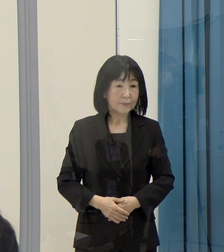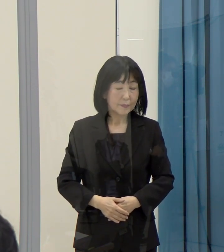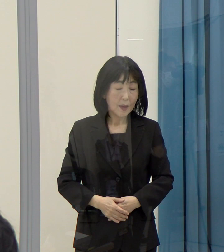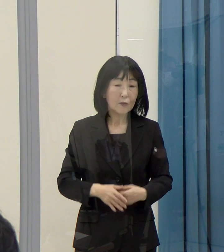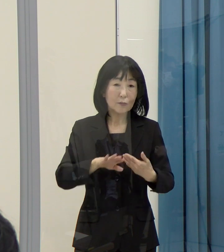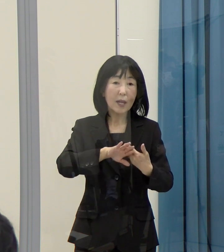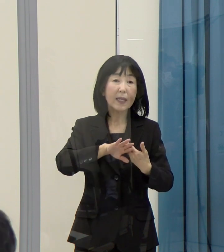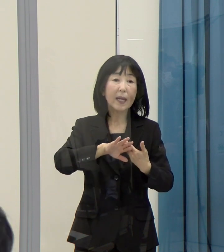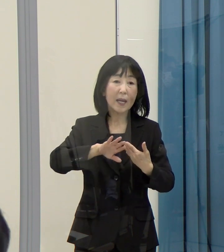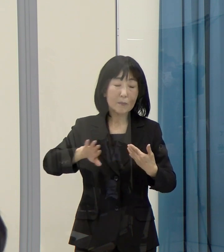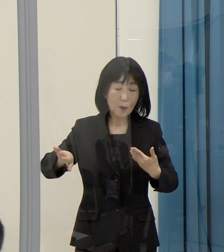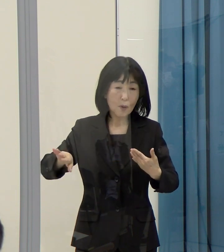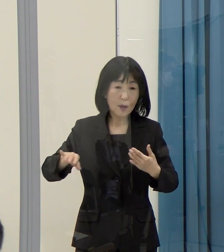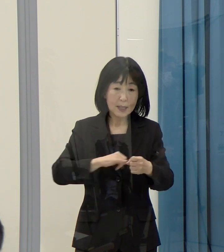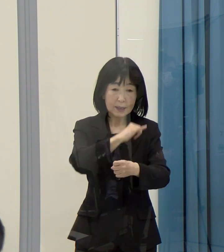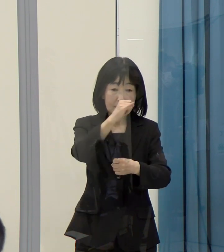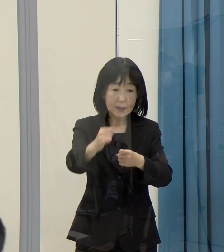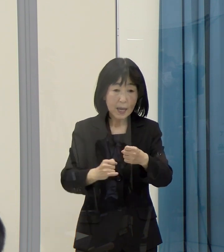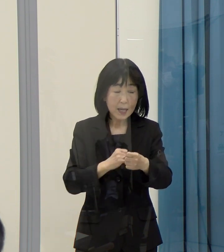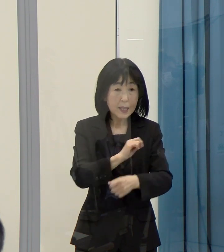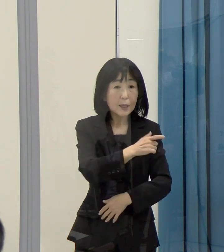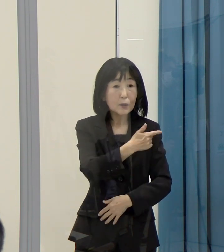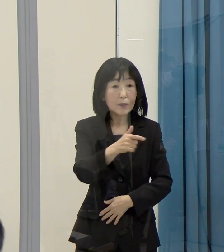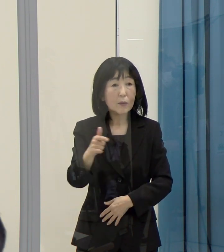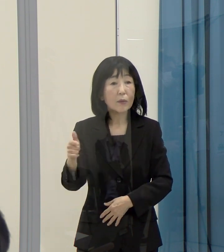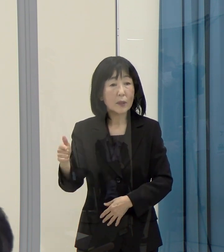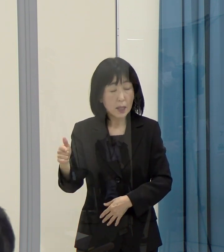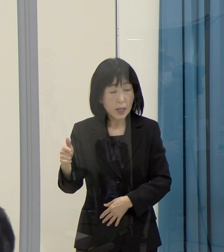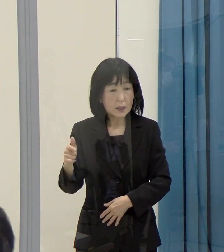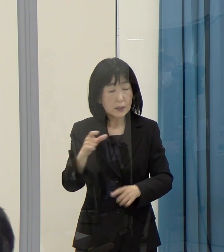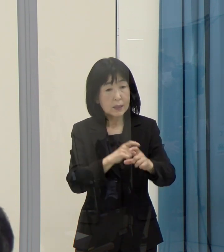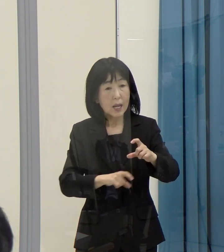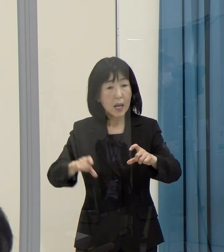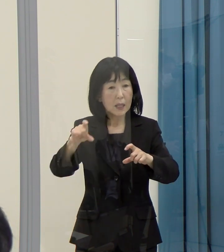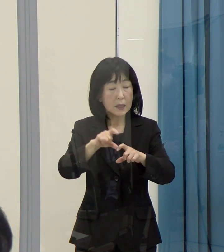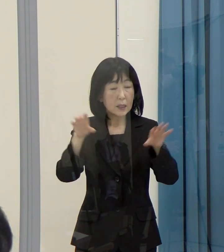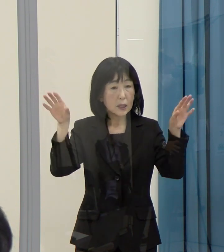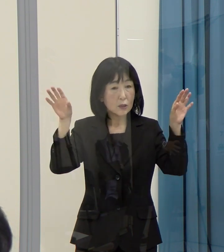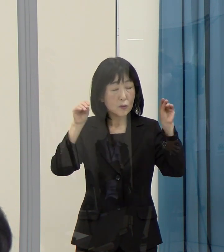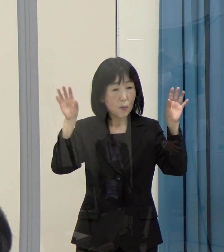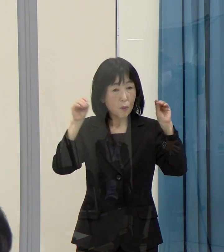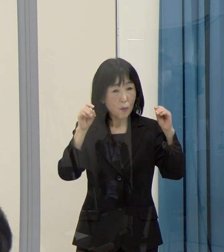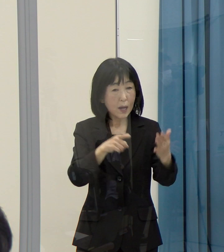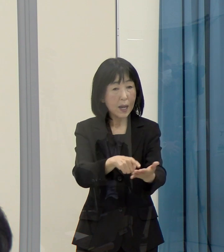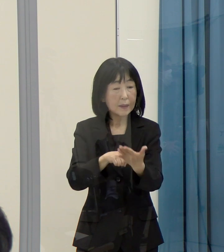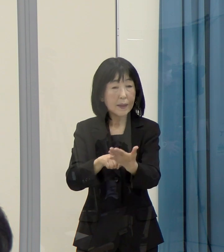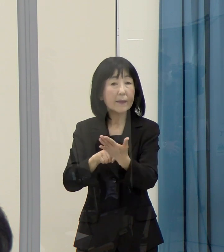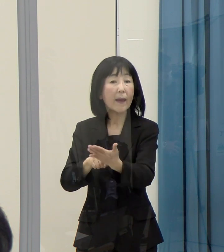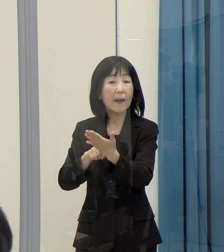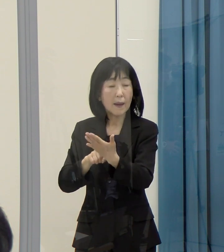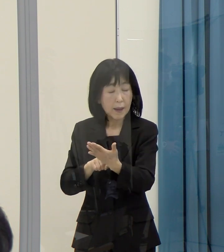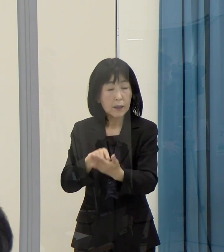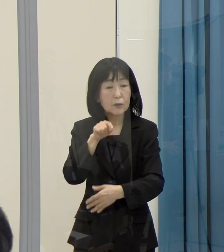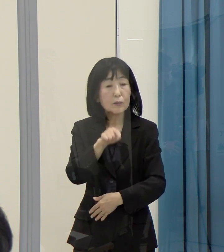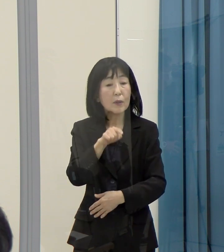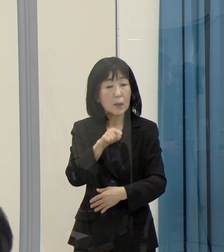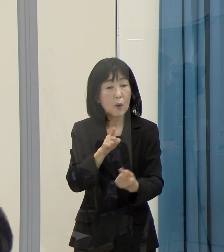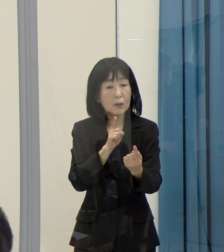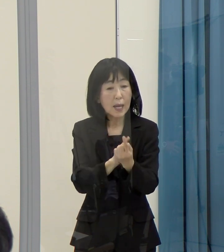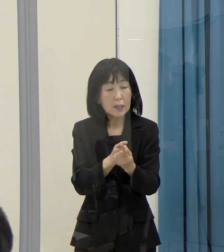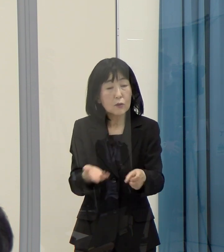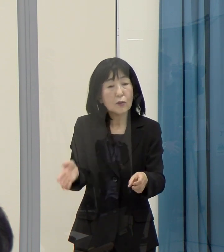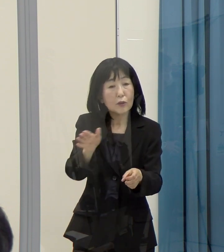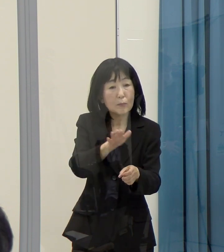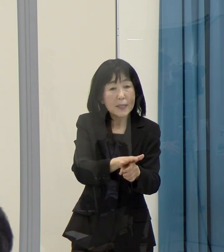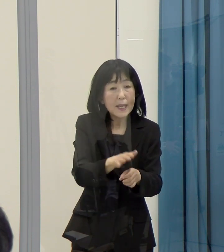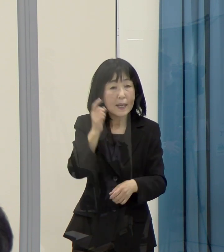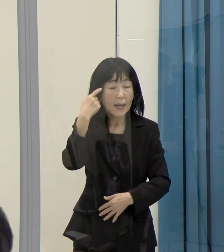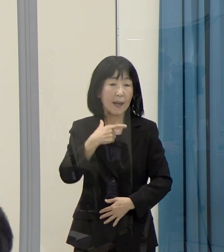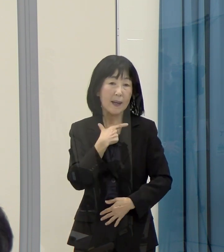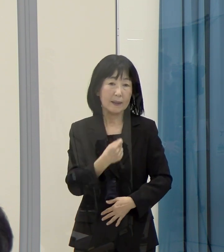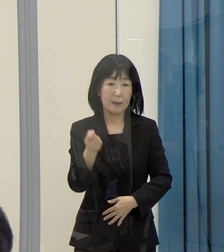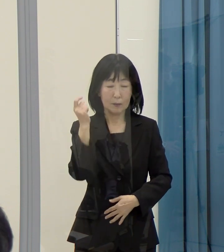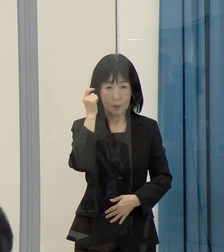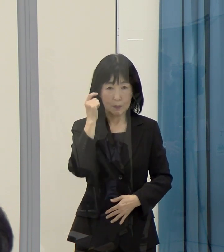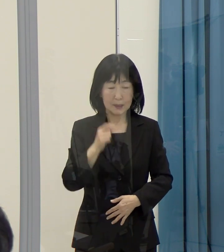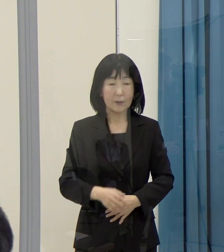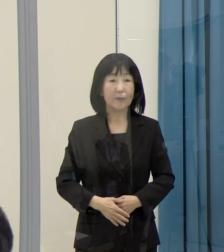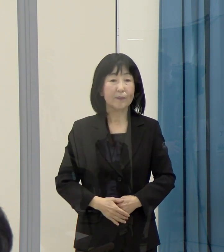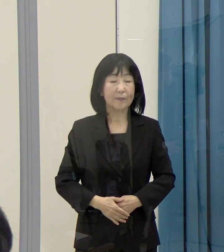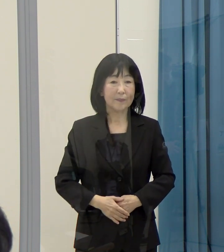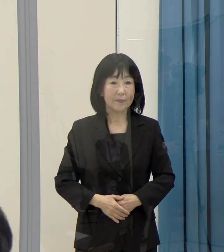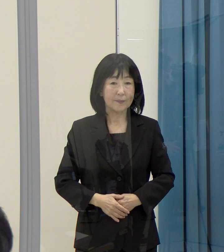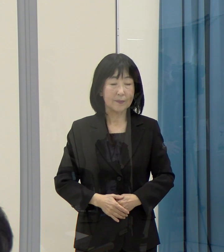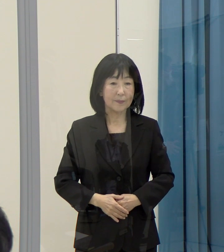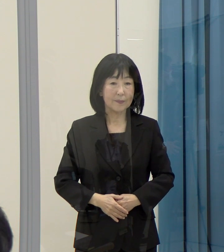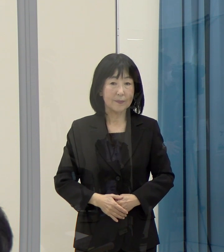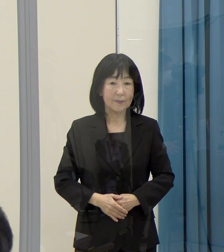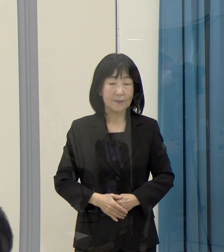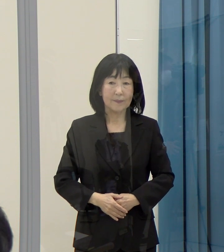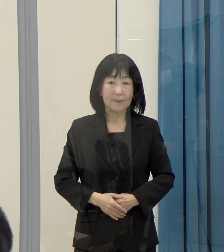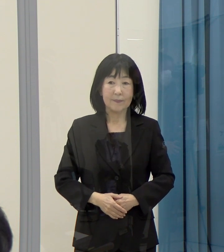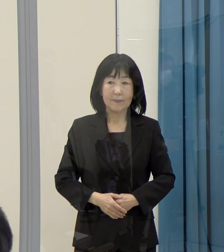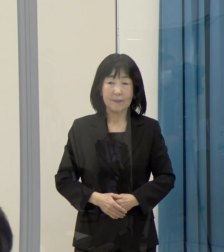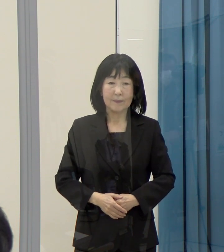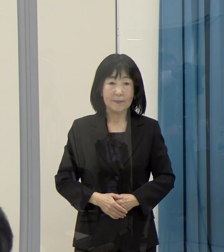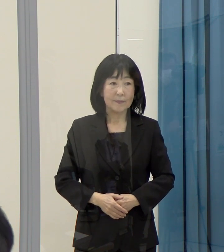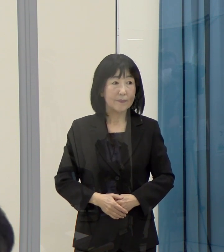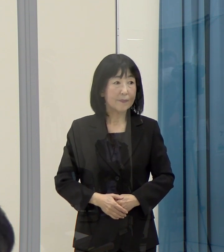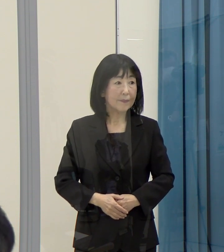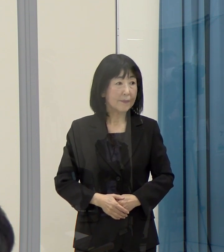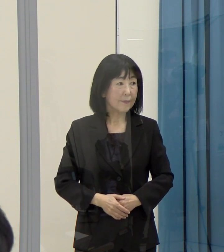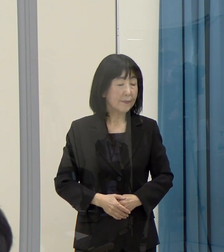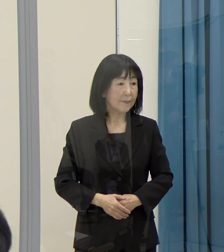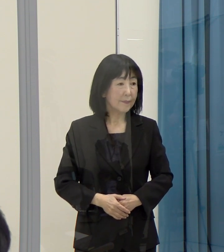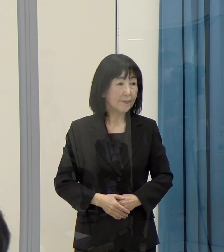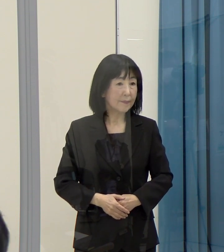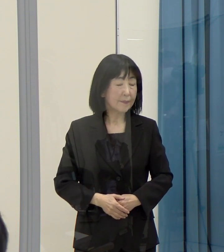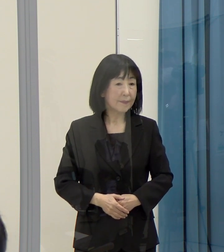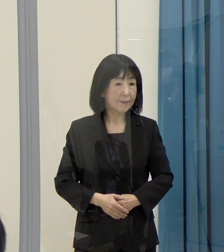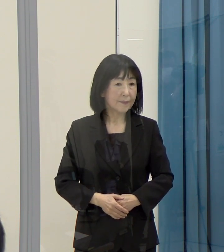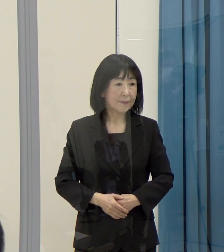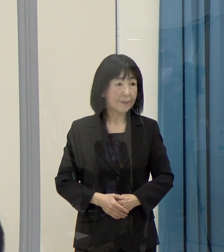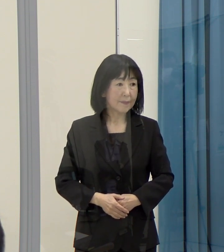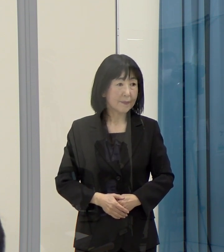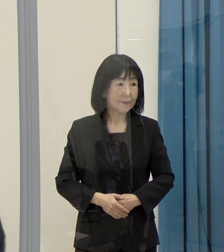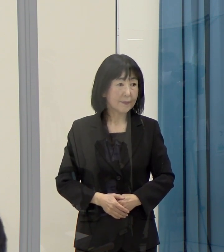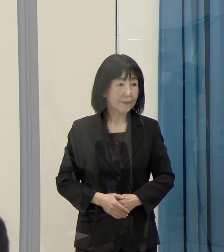（知事）そうです。このほかにも、インターネット等でさらに情報が出てくれば、それも対象に含めて考えていきたいと思います。